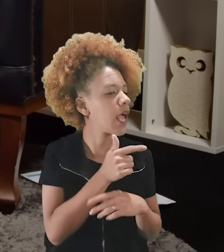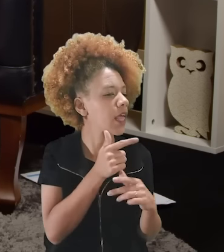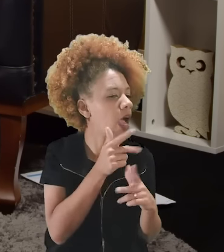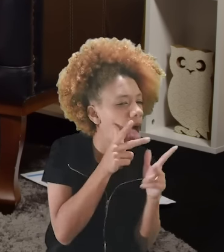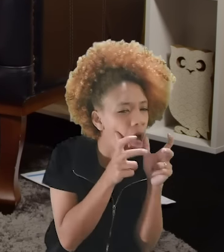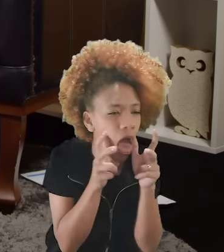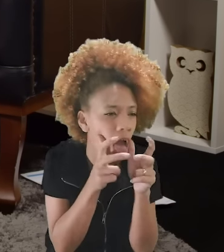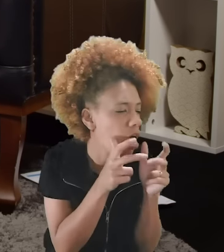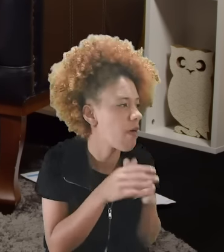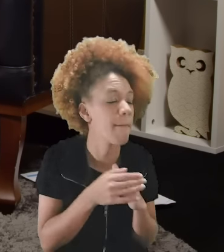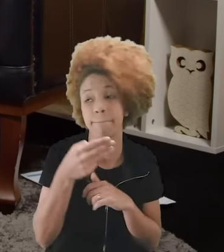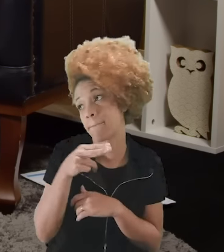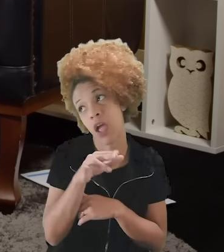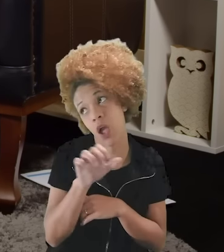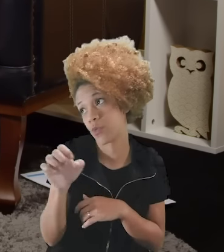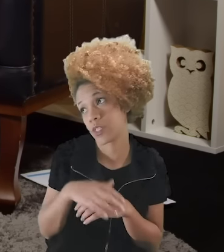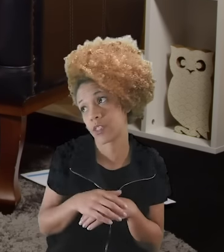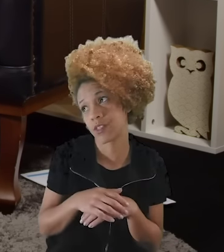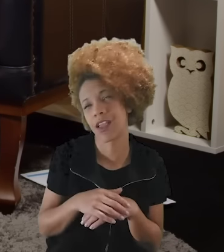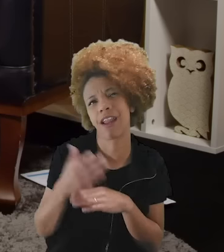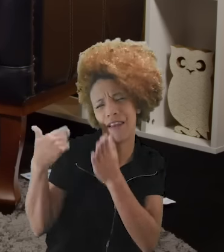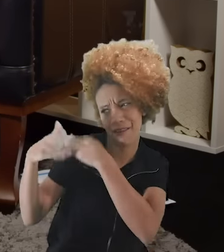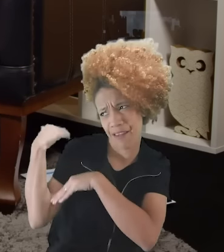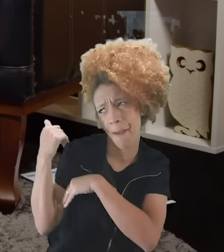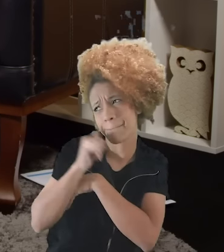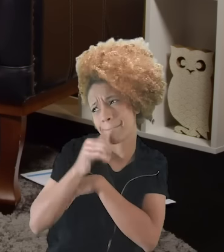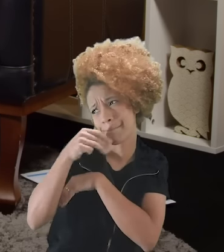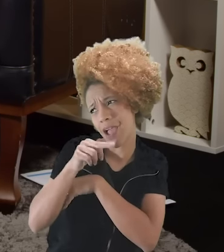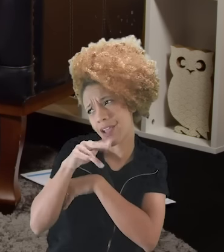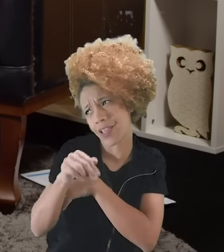Maria Maria Mouse Maria Mouse tem na minha época o termo era Maria Mouse lá atrás lá atrás pesso